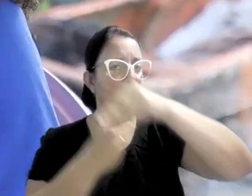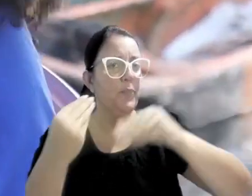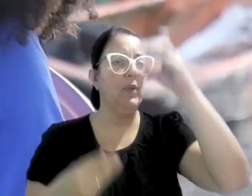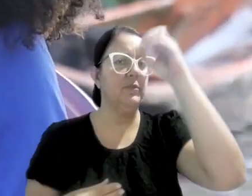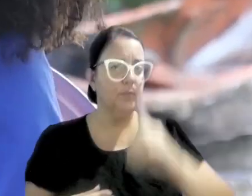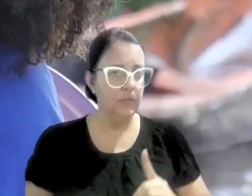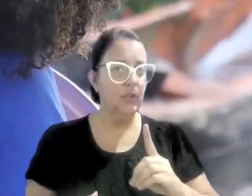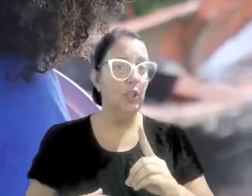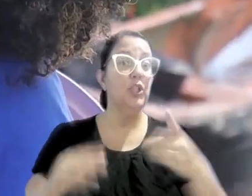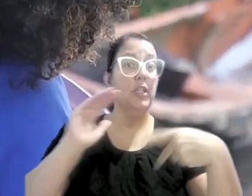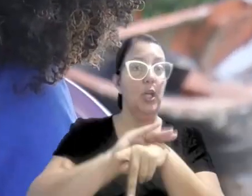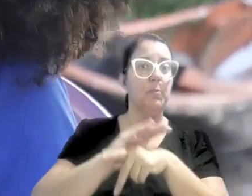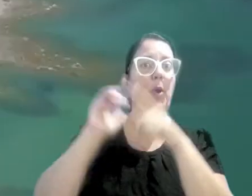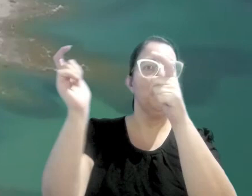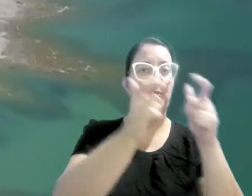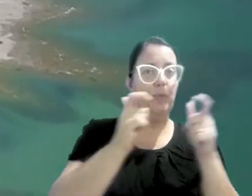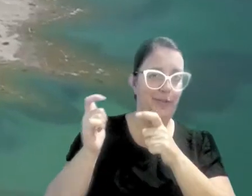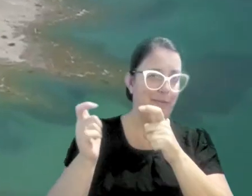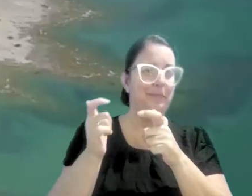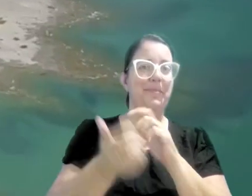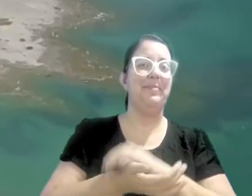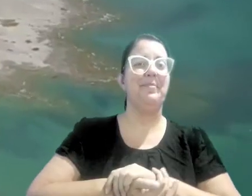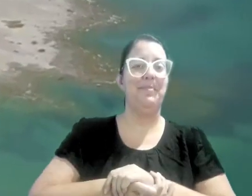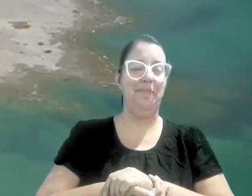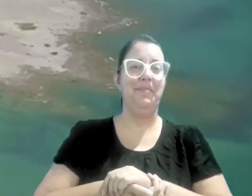buscando direitos para os nossos territórios.